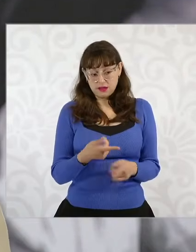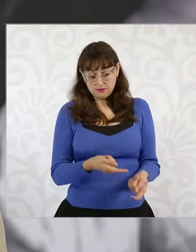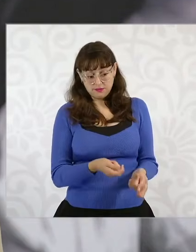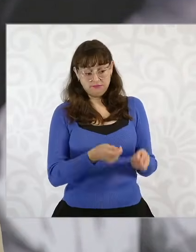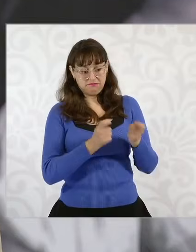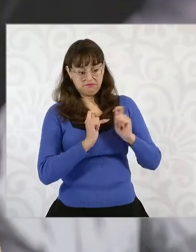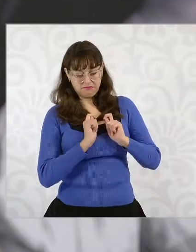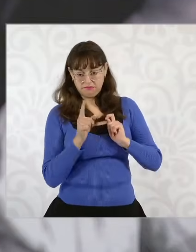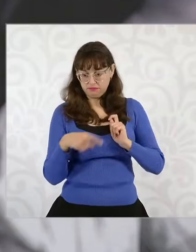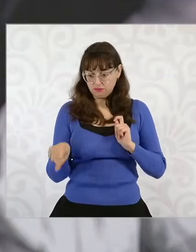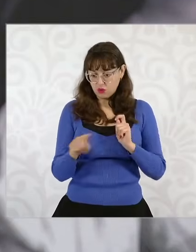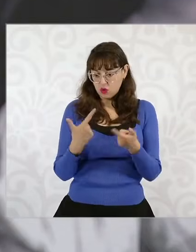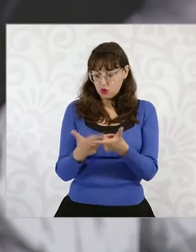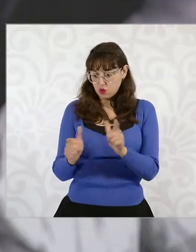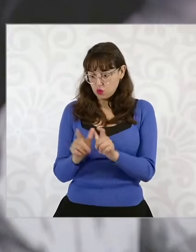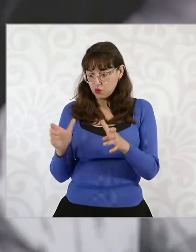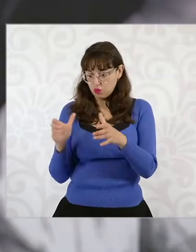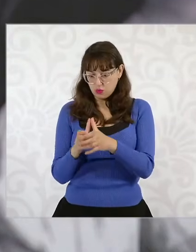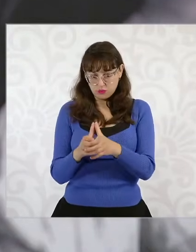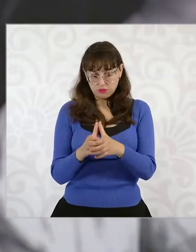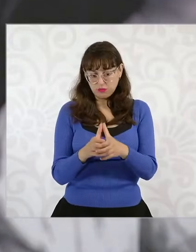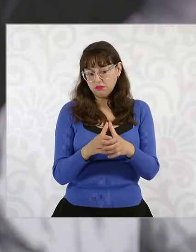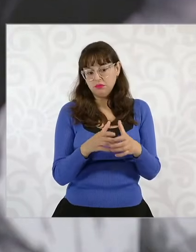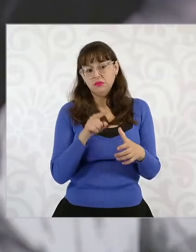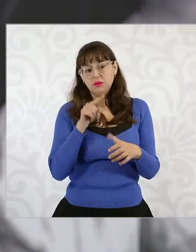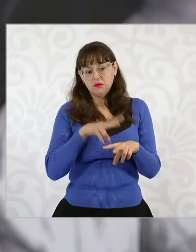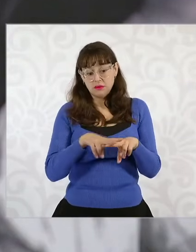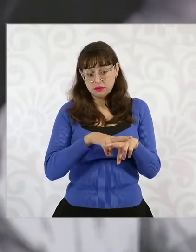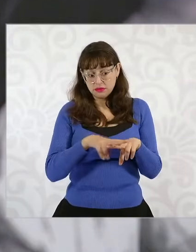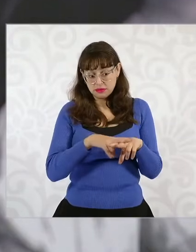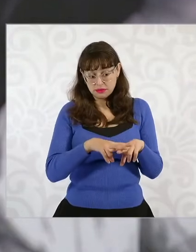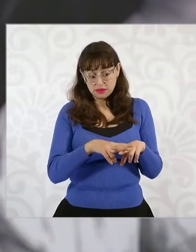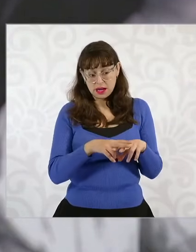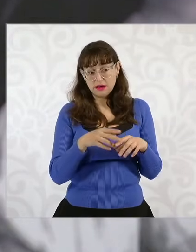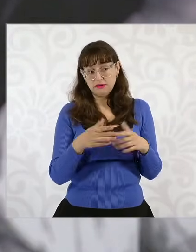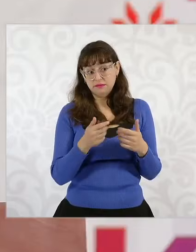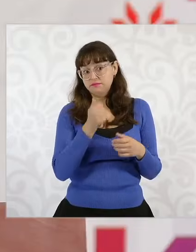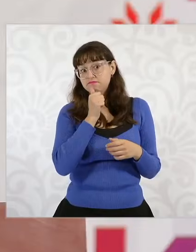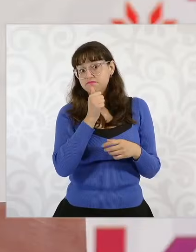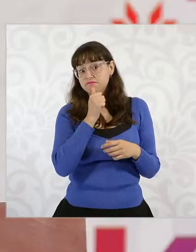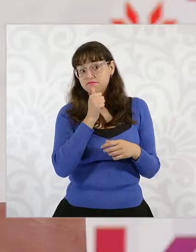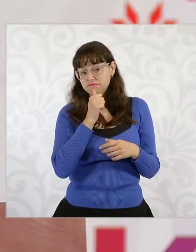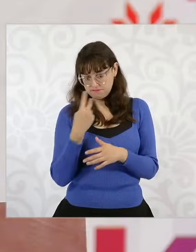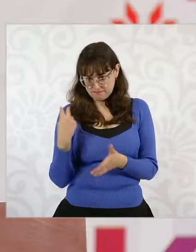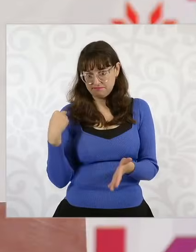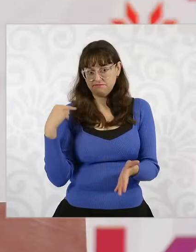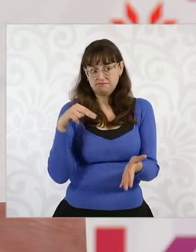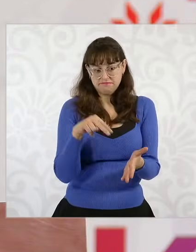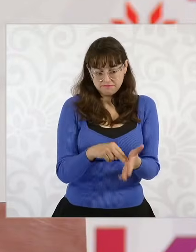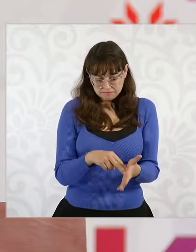avanzando para ir revisando los tramos y al día de hoy eh no tenemos, digamos,